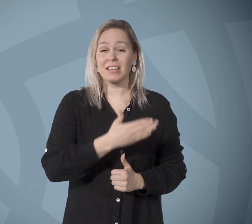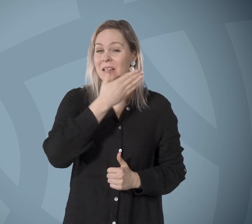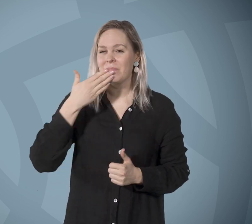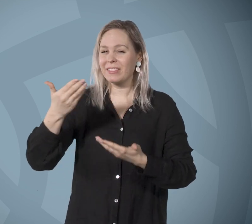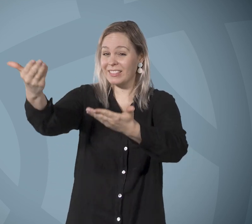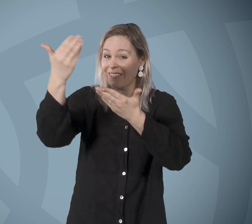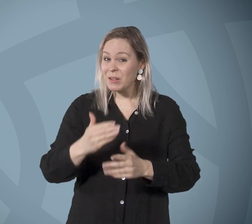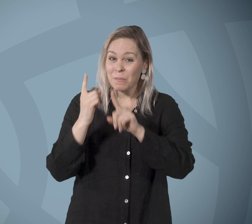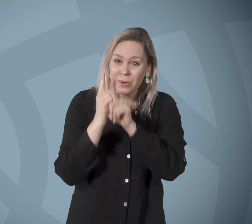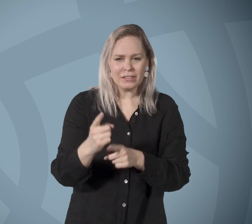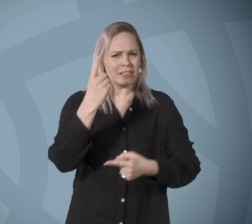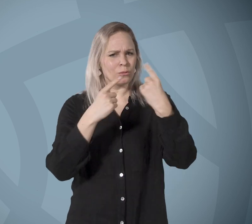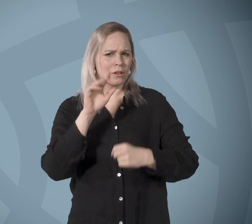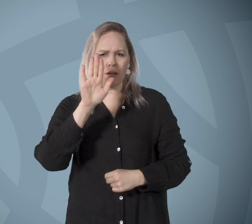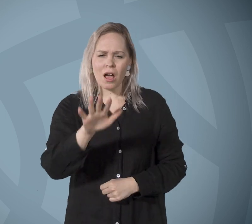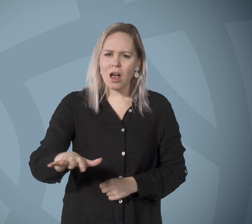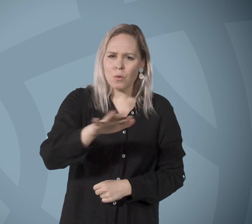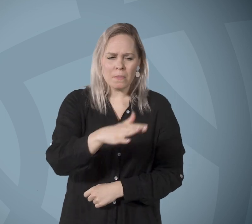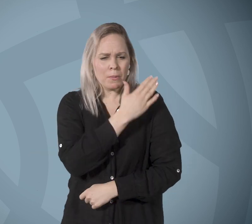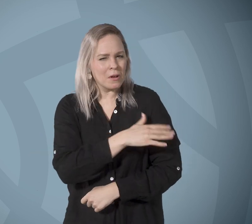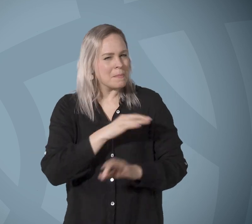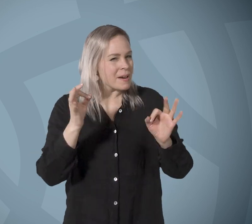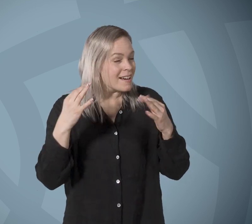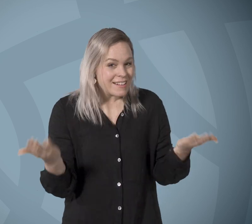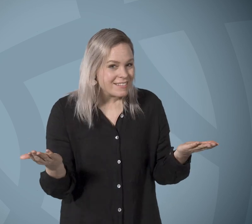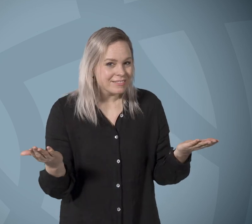Lämpimästi tervetuloa mukaan keskustelemaan oman alueesi palveluista!